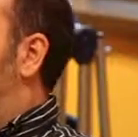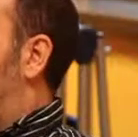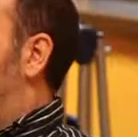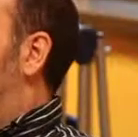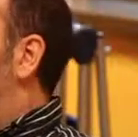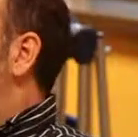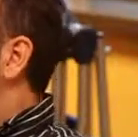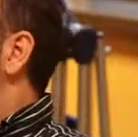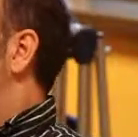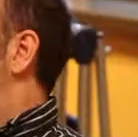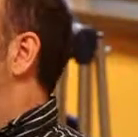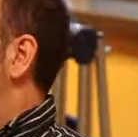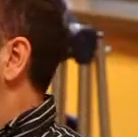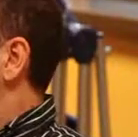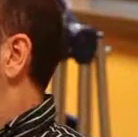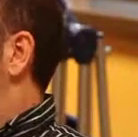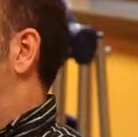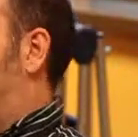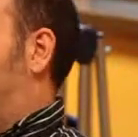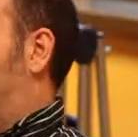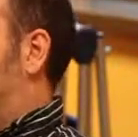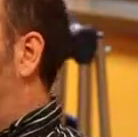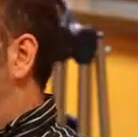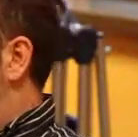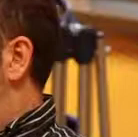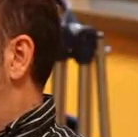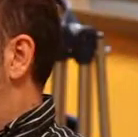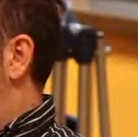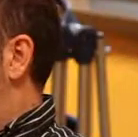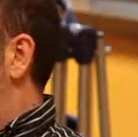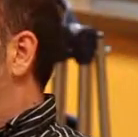romper el relato, esta impunidad que nos muestran.